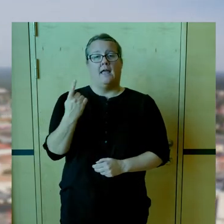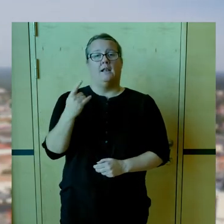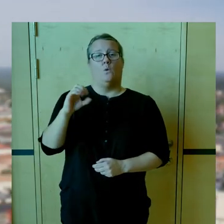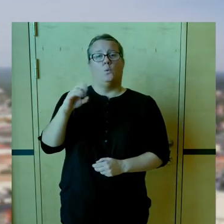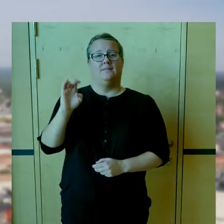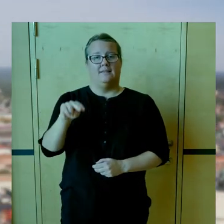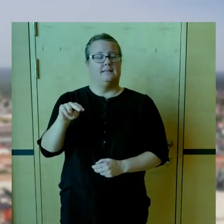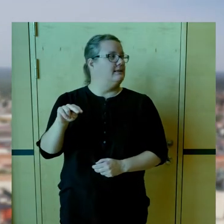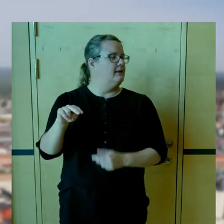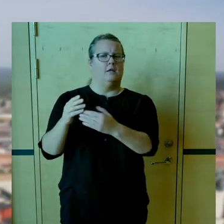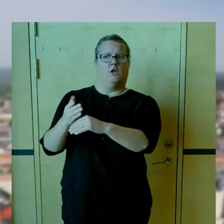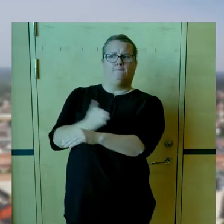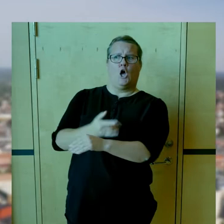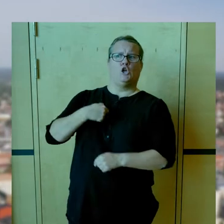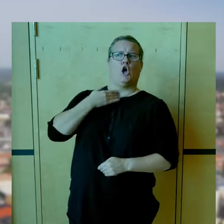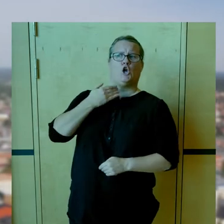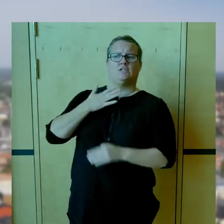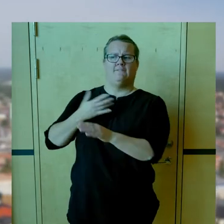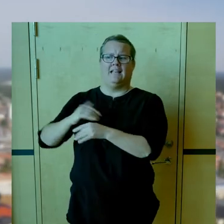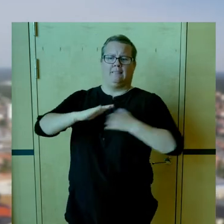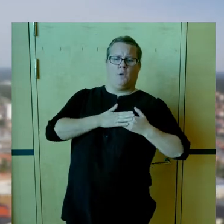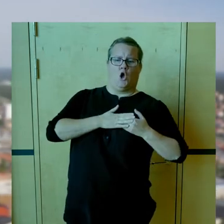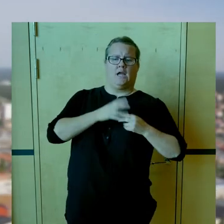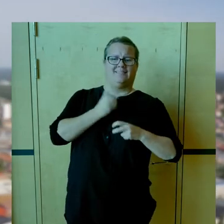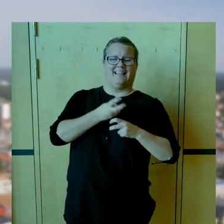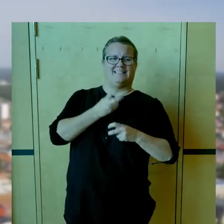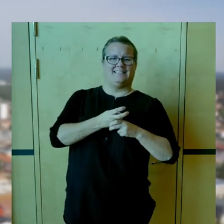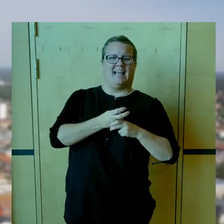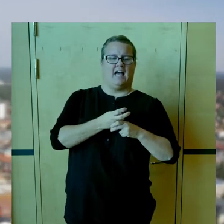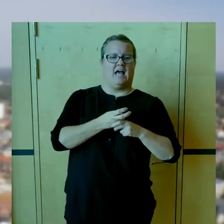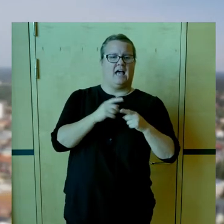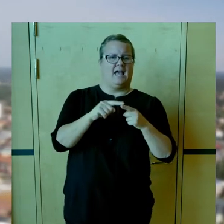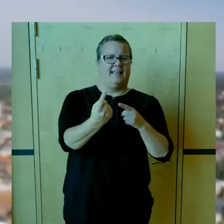Innan jag röstar så går vi tillbaka och testa ropa upp de själv en gång till så att man kan höras